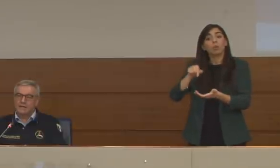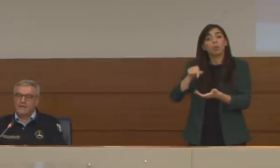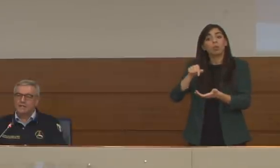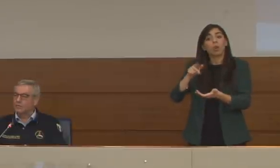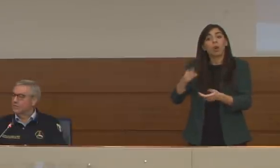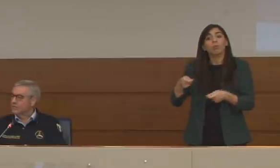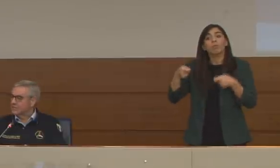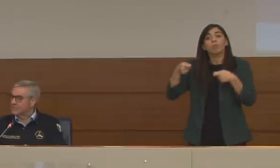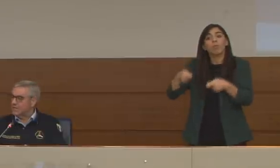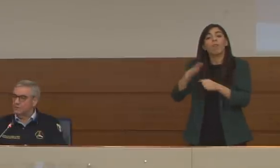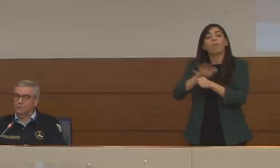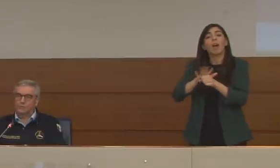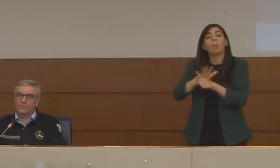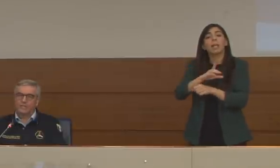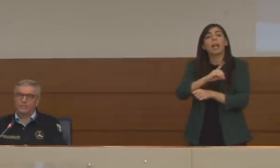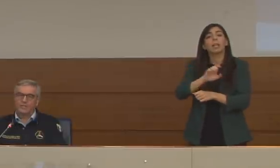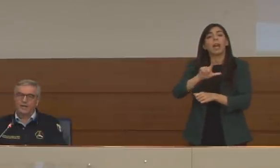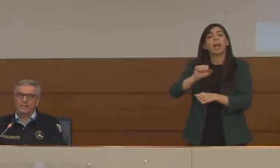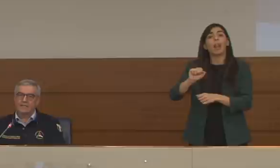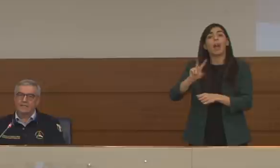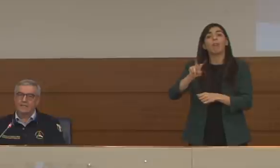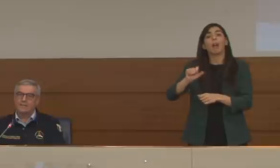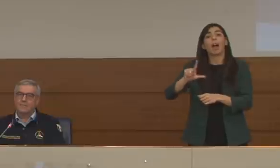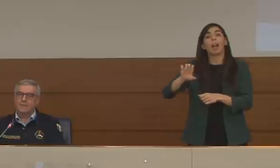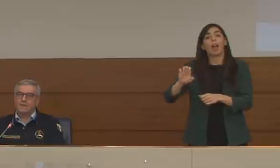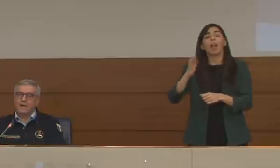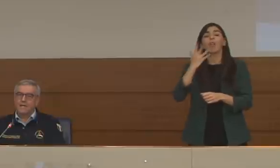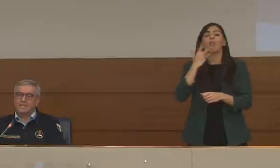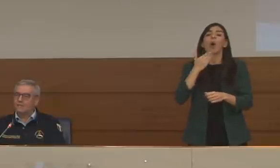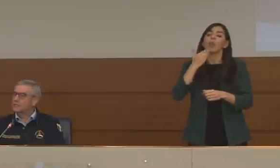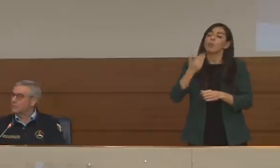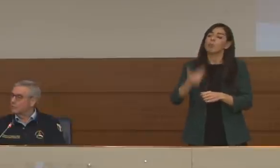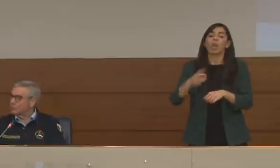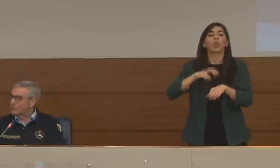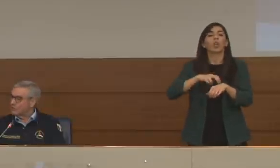Voglio ringraziare il Dottor Diego Della Valle che si è fatto promotore di